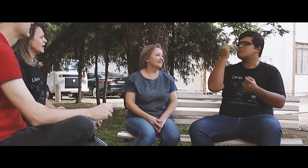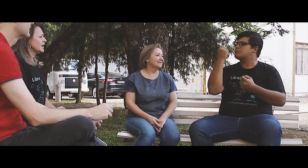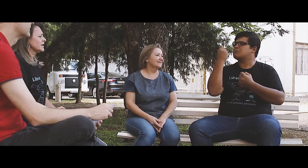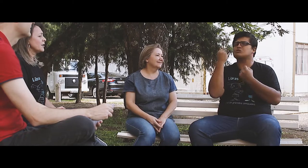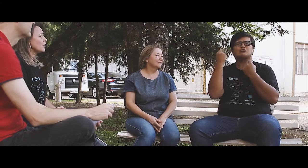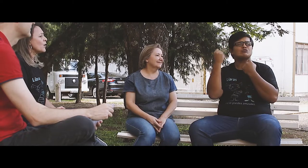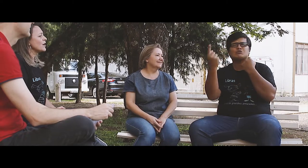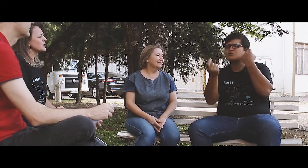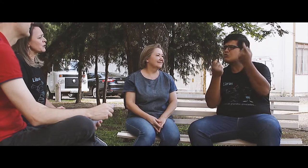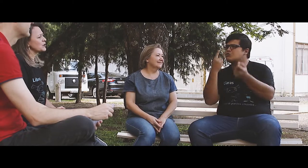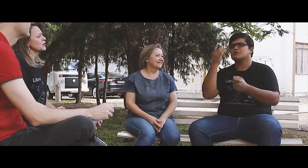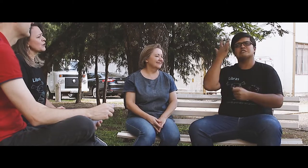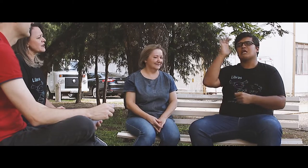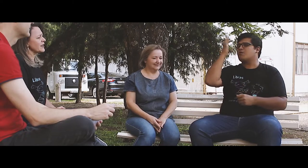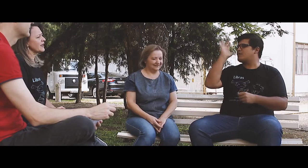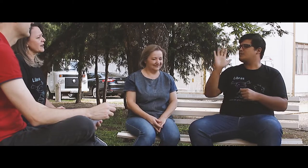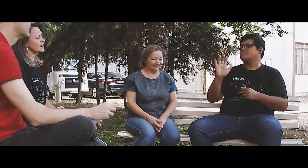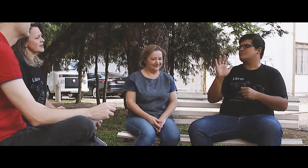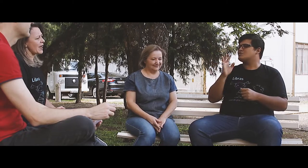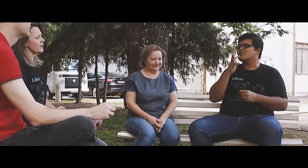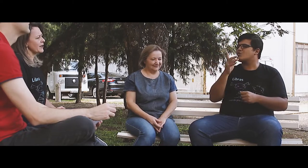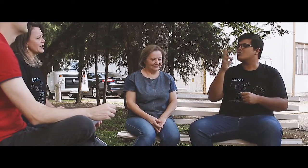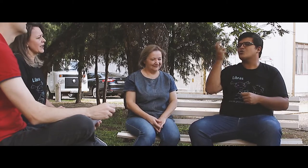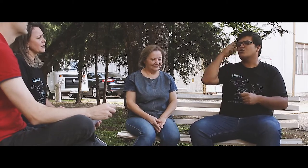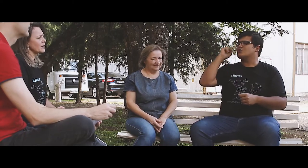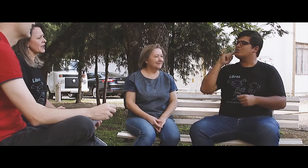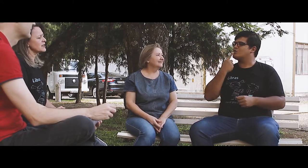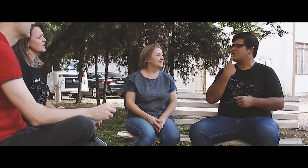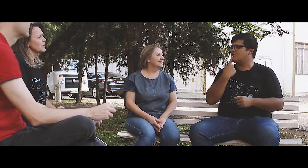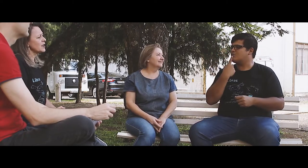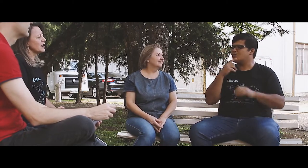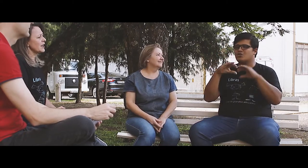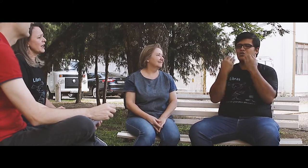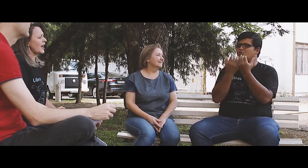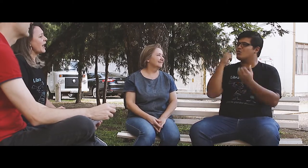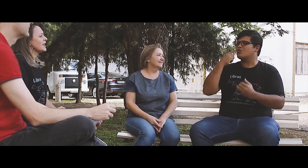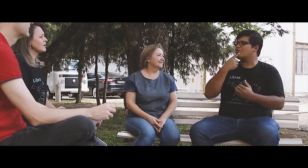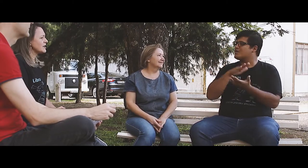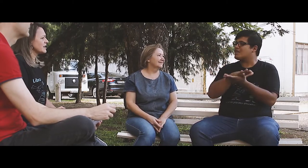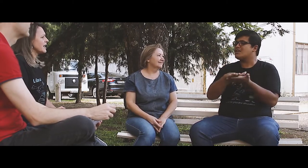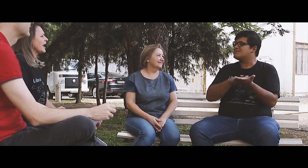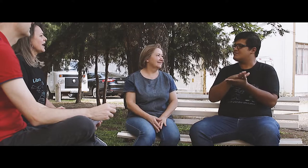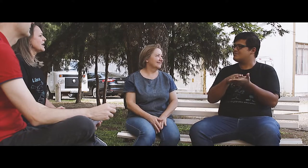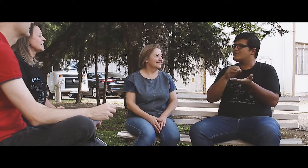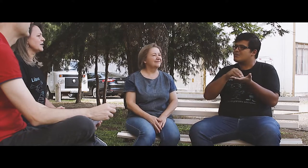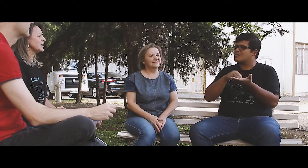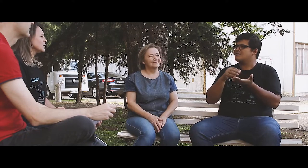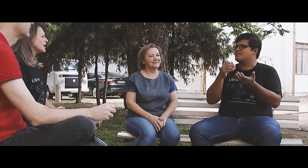Tem poucas pessoas aí que sabem com relação à língua de sinais e não tem,